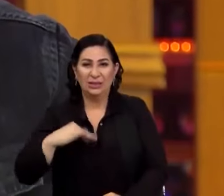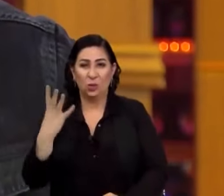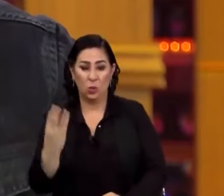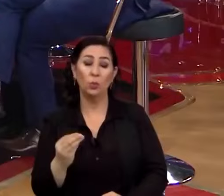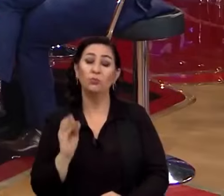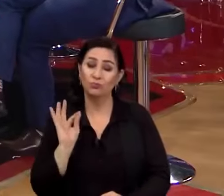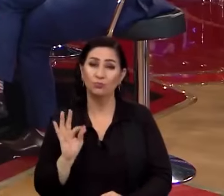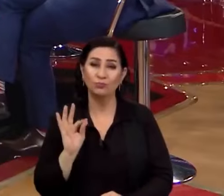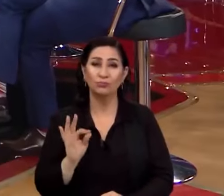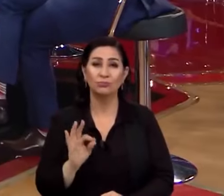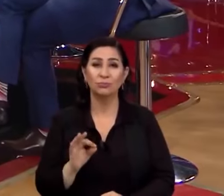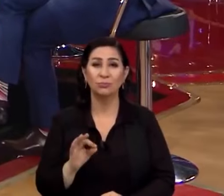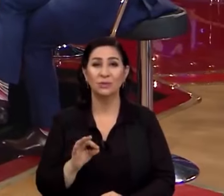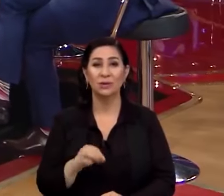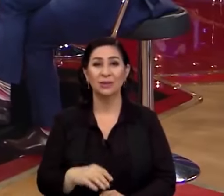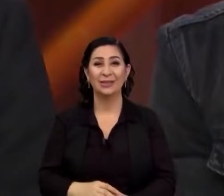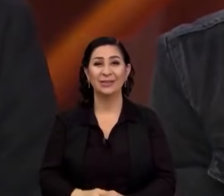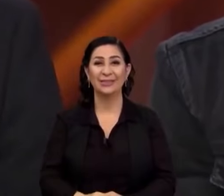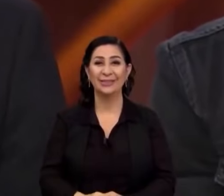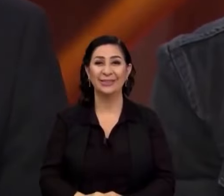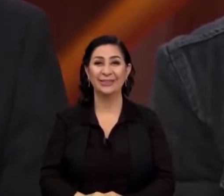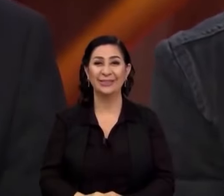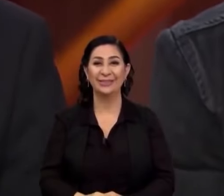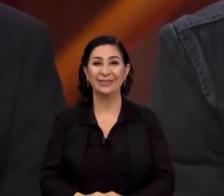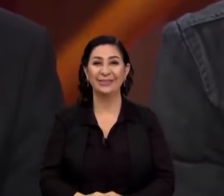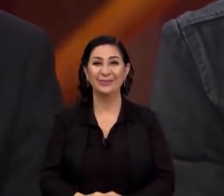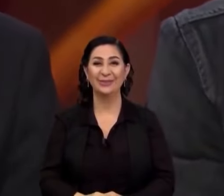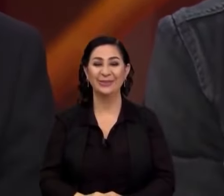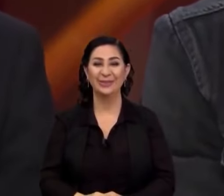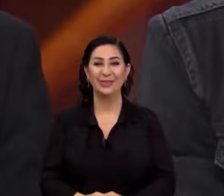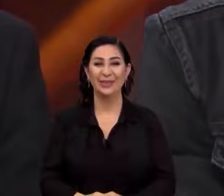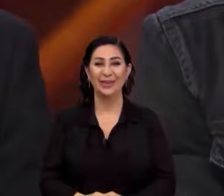Tedirgin ol [Kahkaha]